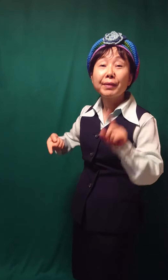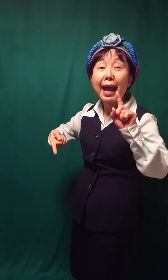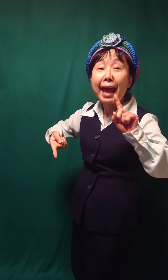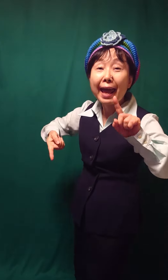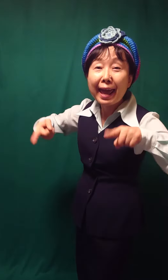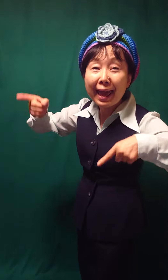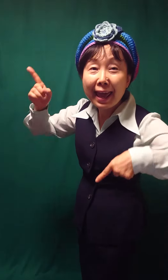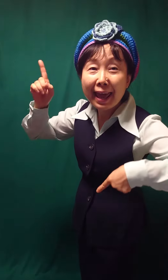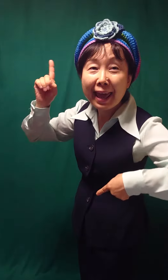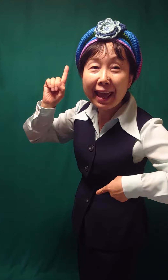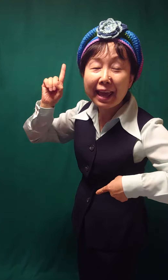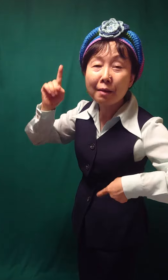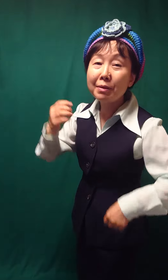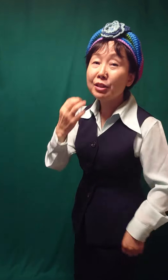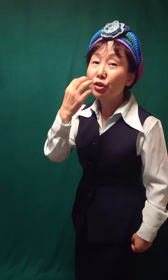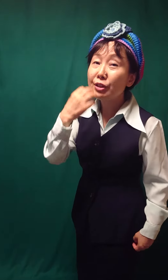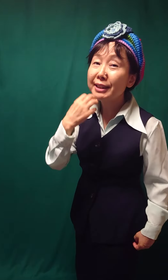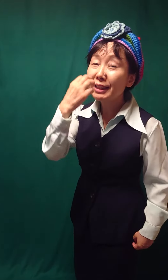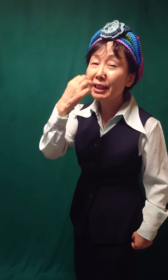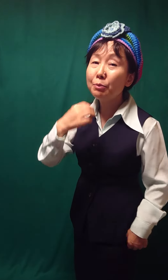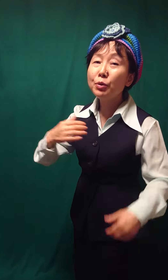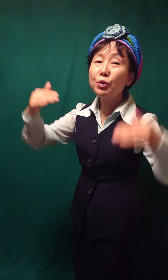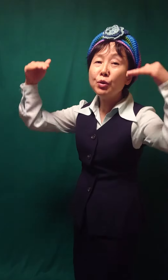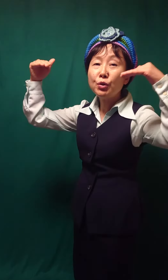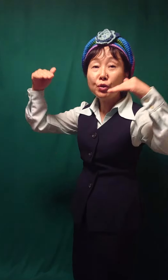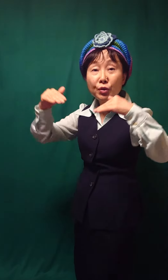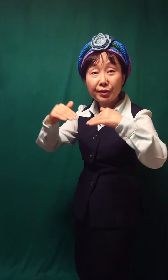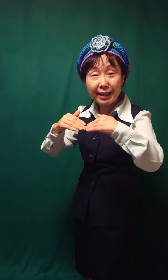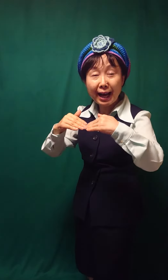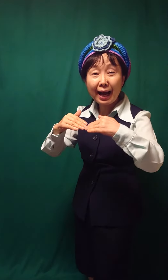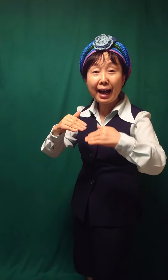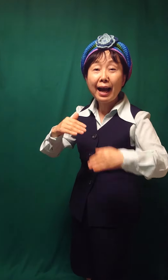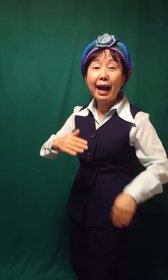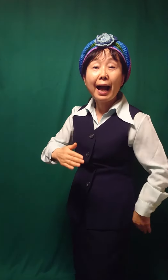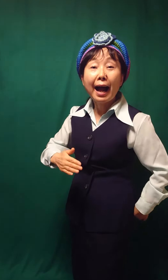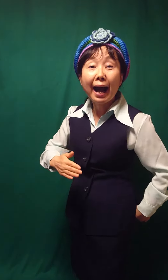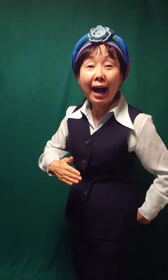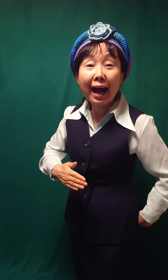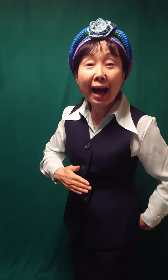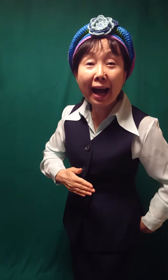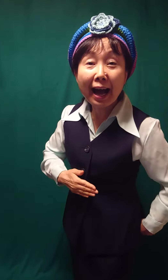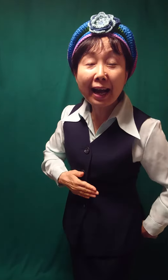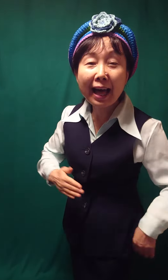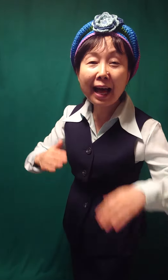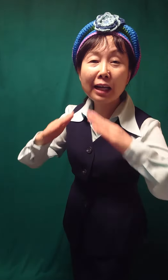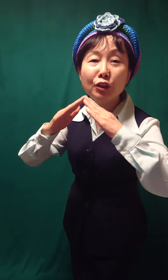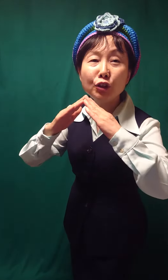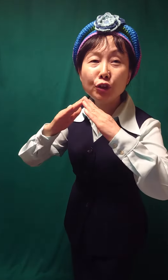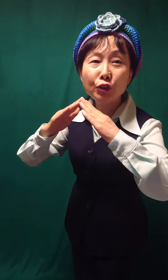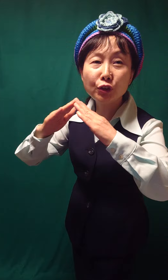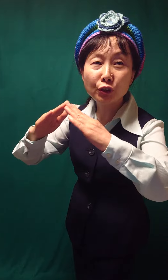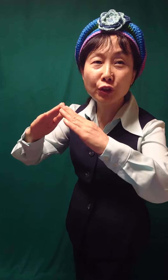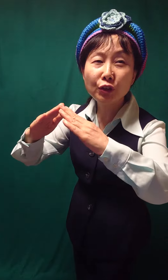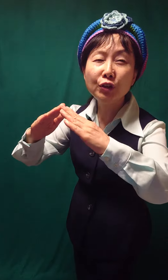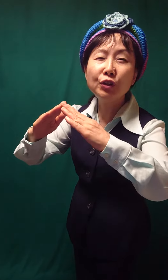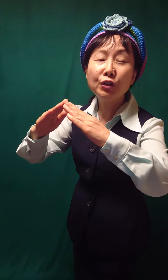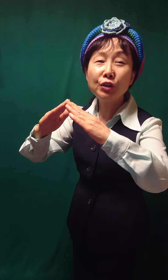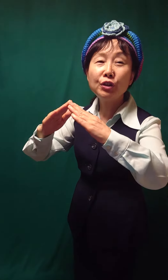恵比寿 渋谷 原宿